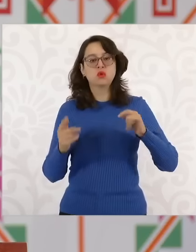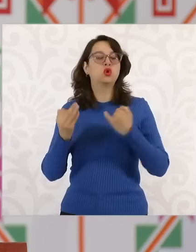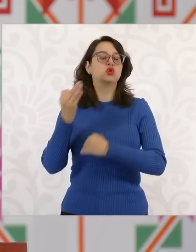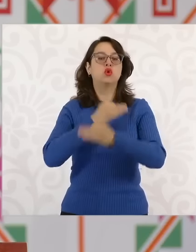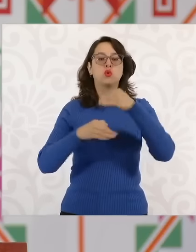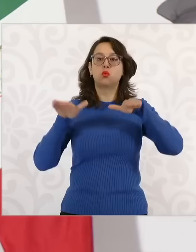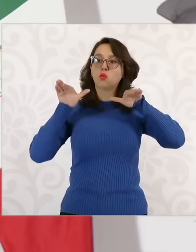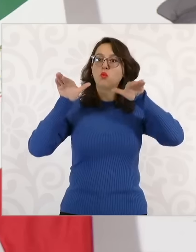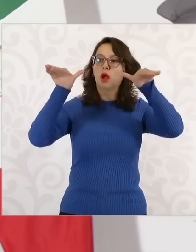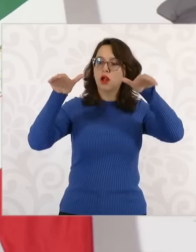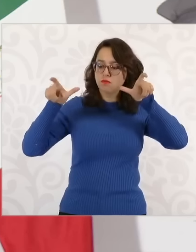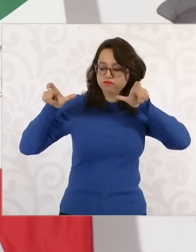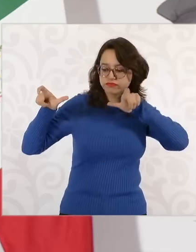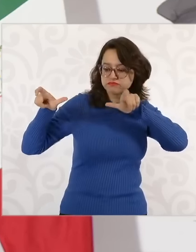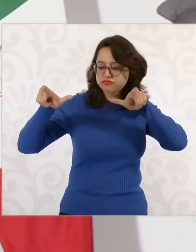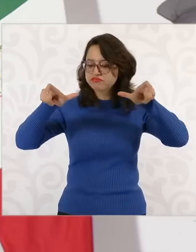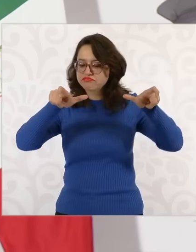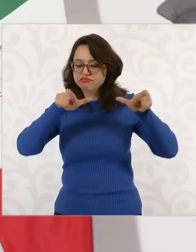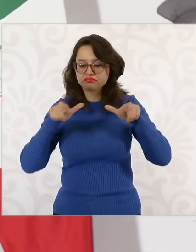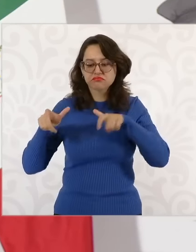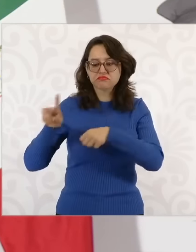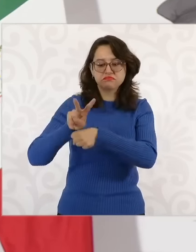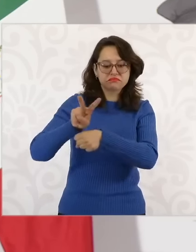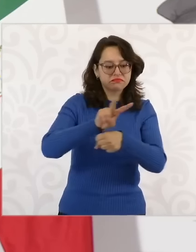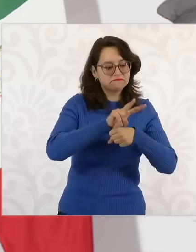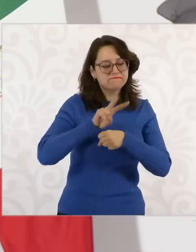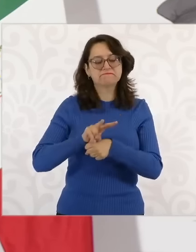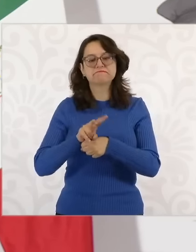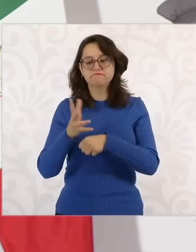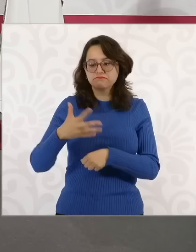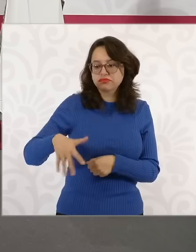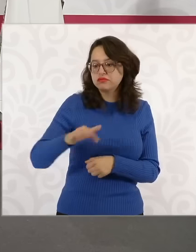que lleva una campaña inicial de exploración. Ahora, en la que sigue vamos a hablar ya de la